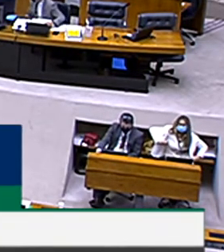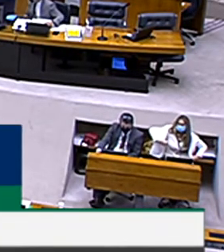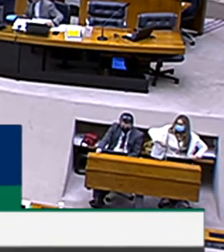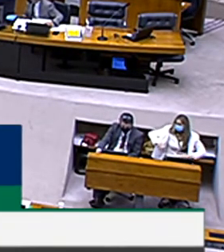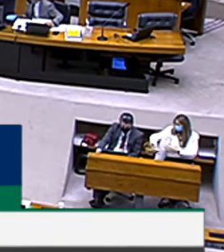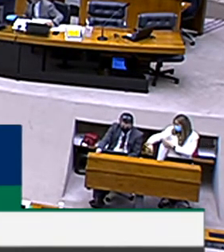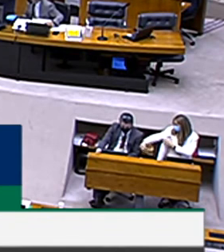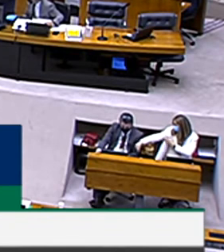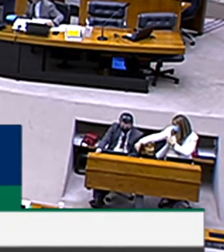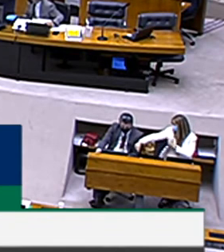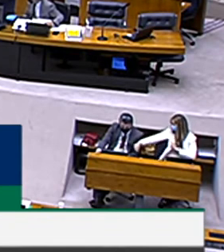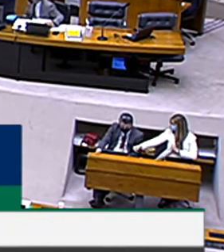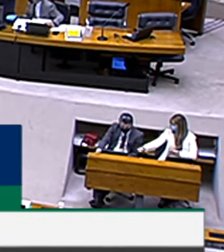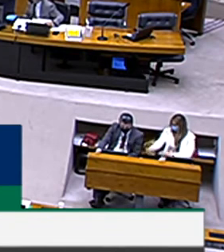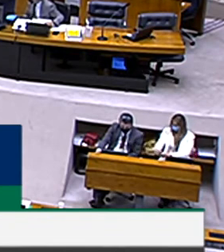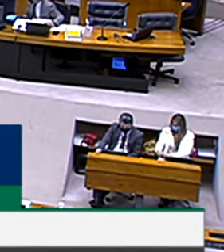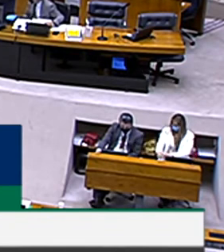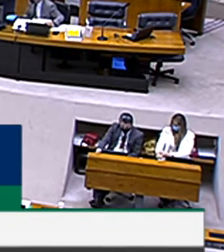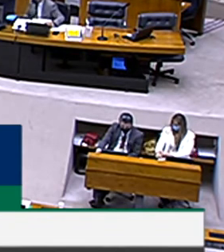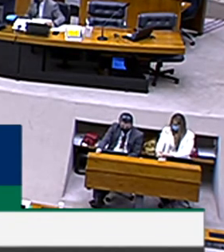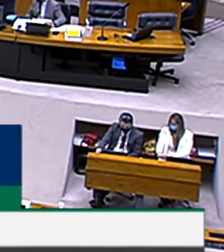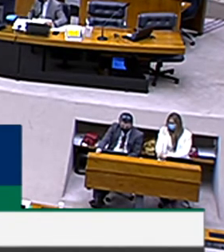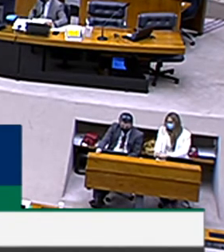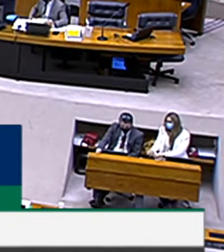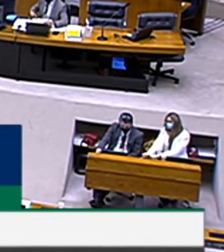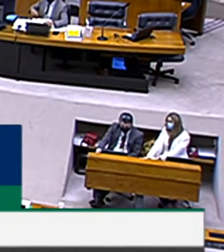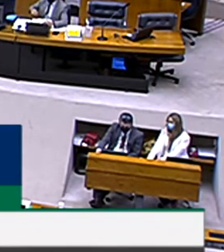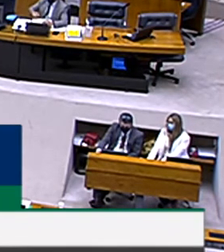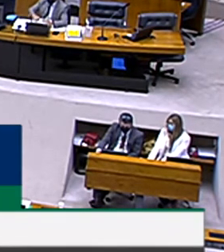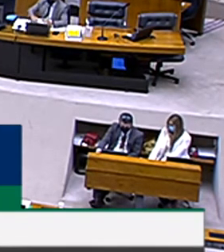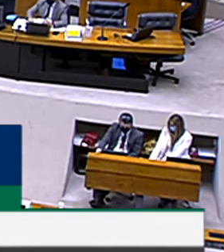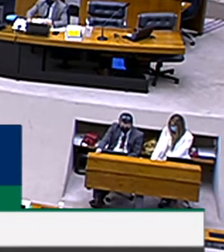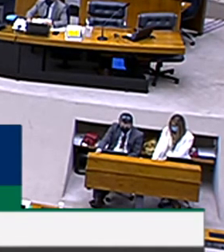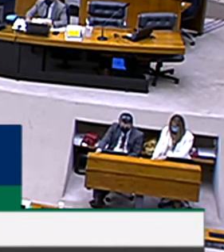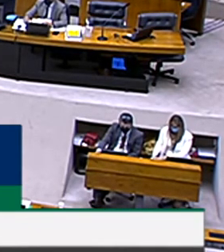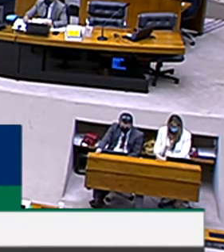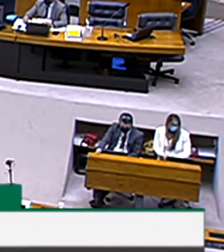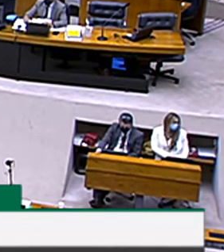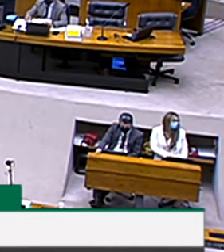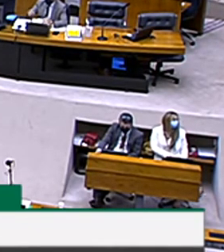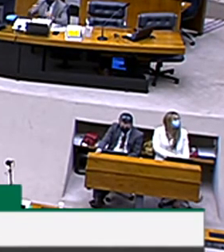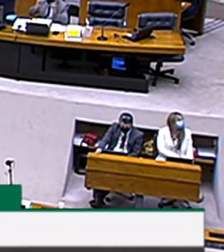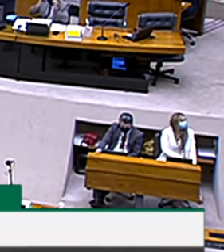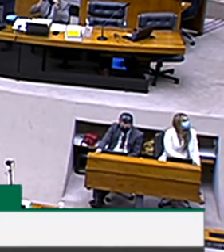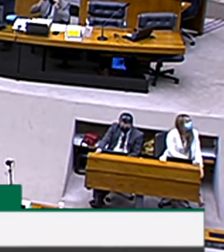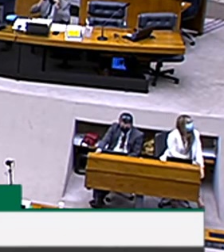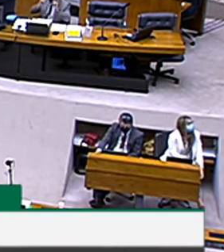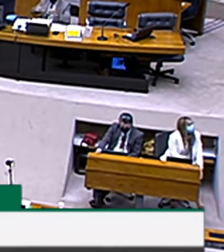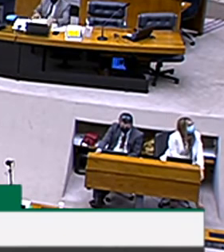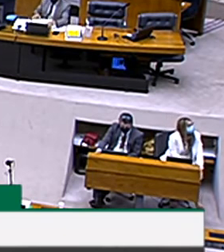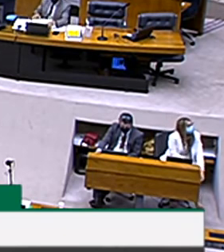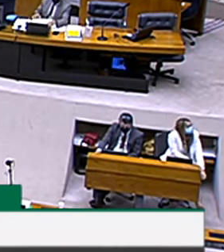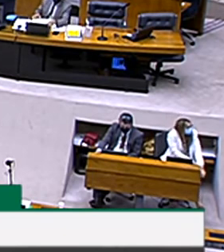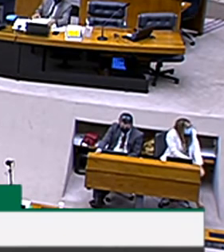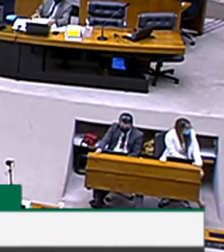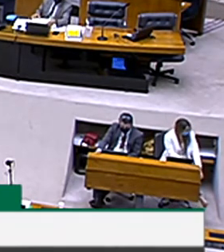TARDE E AGORA É NOITE, JÁ 9H47 E AINDA FALTAM DESTAQUES DEPOIS DA VOTAÇÃO DESSE TEXTO BASE, É O MÉRITO DA MEDIDA PROVISÓRIA. -- [PRESIDENTE]: PARA